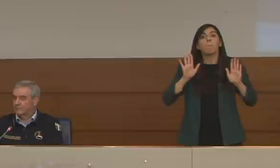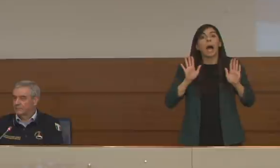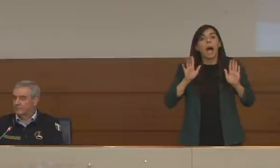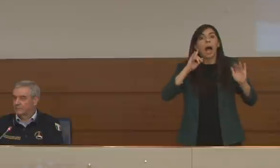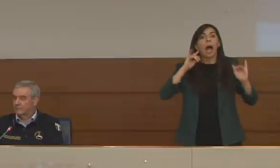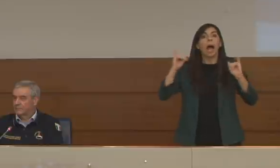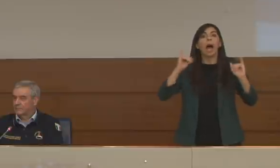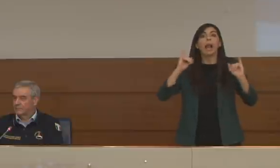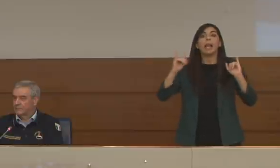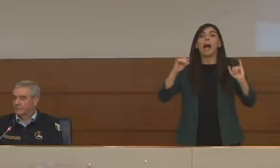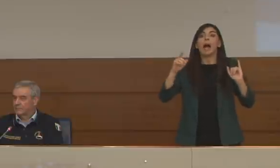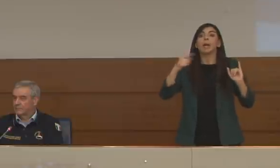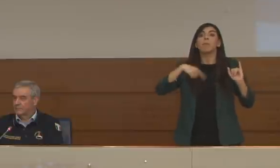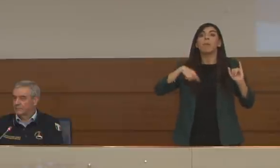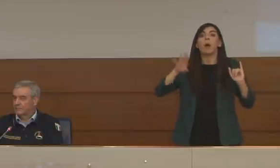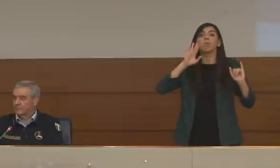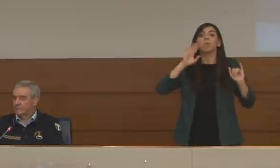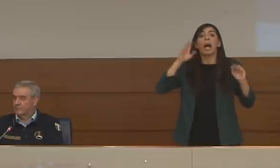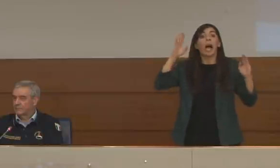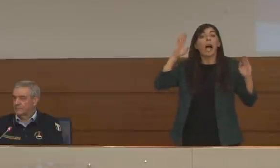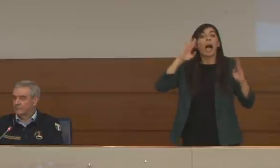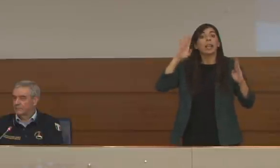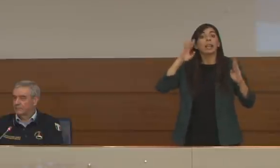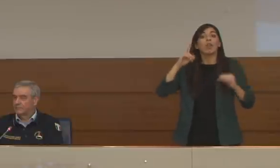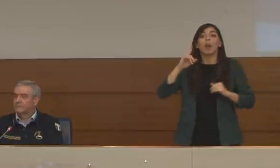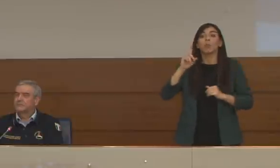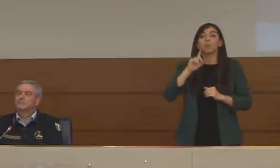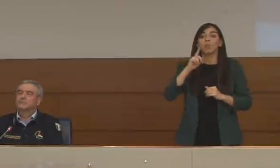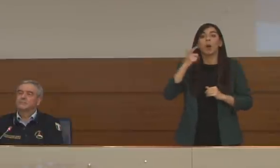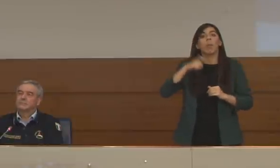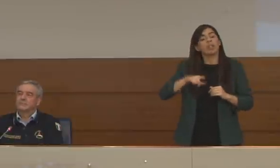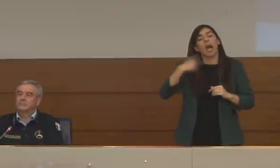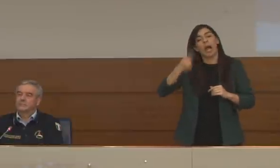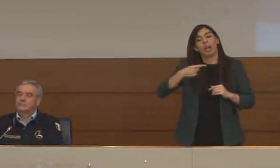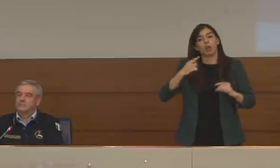Perché questi dati sono ancora dati allarmanti.